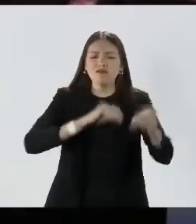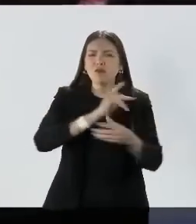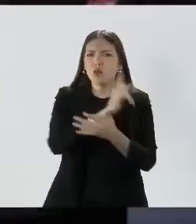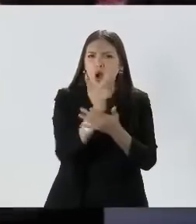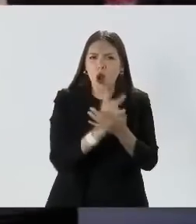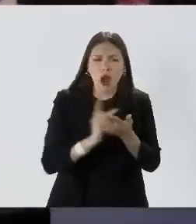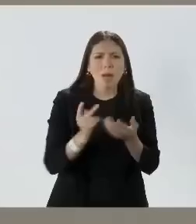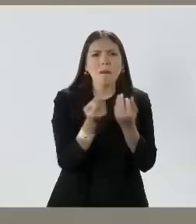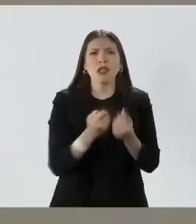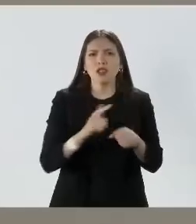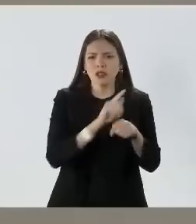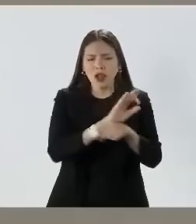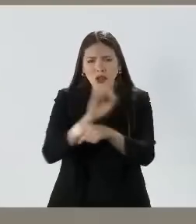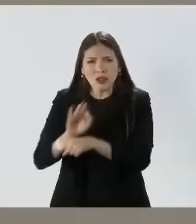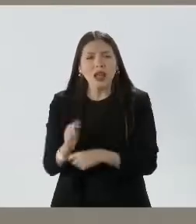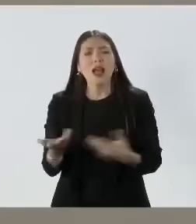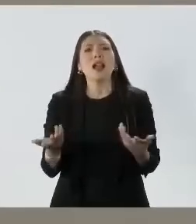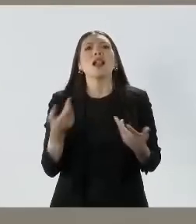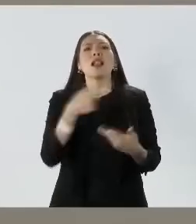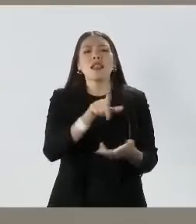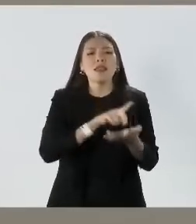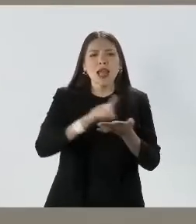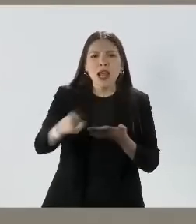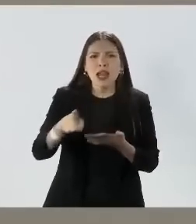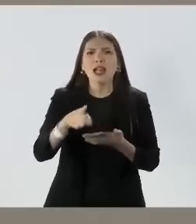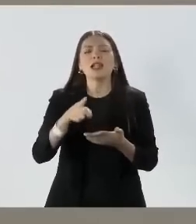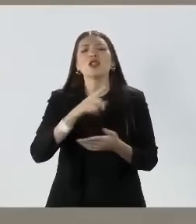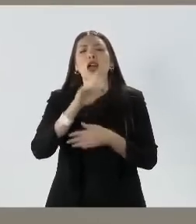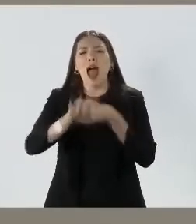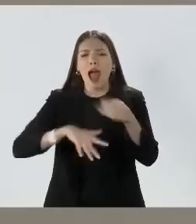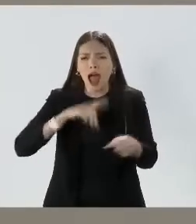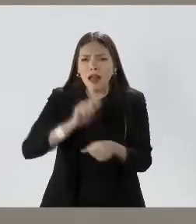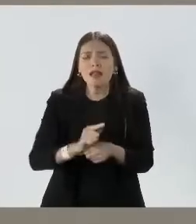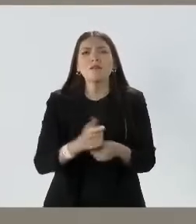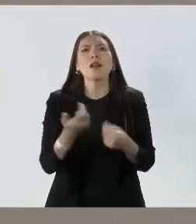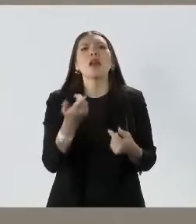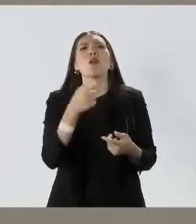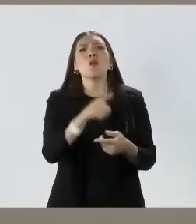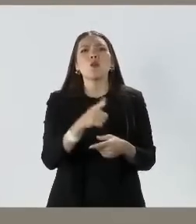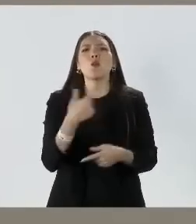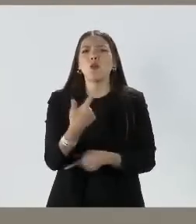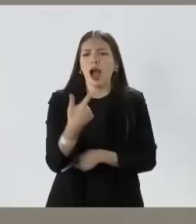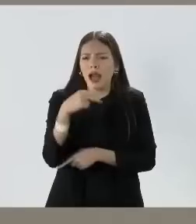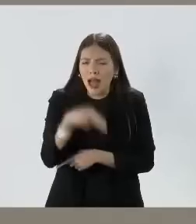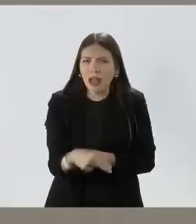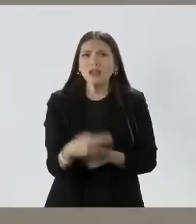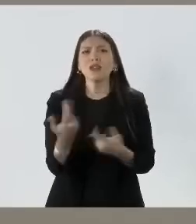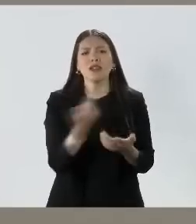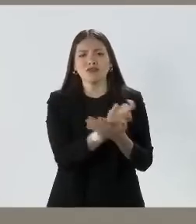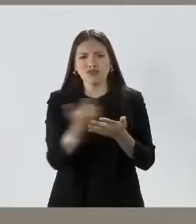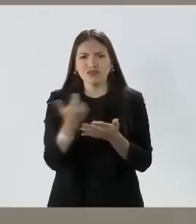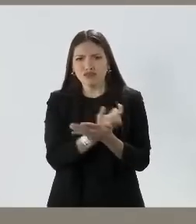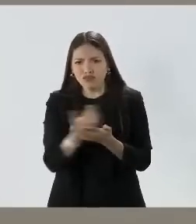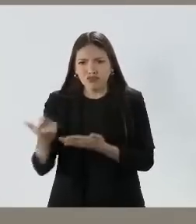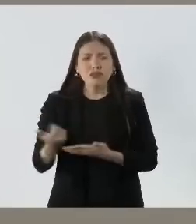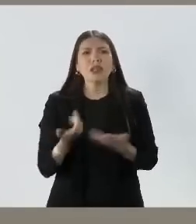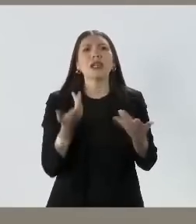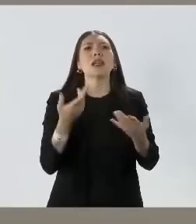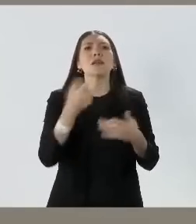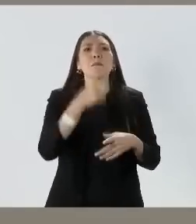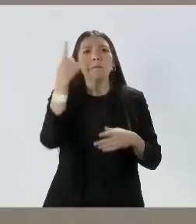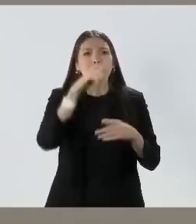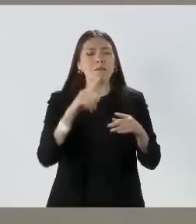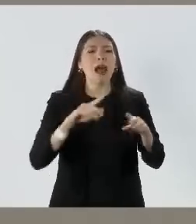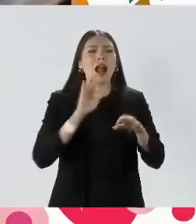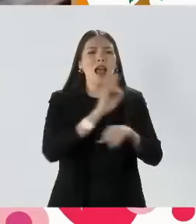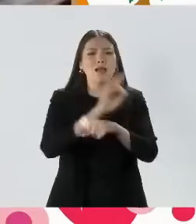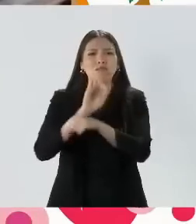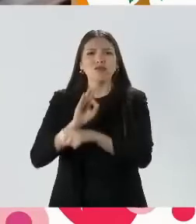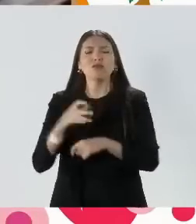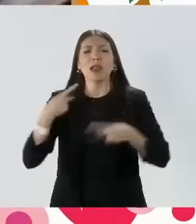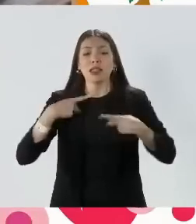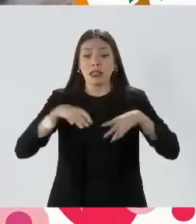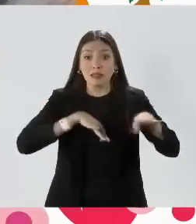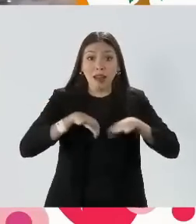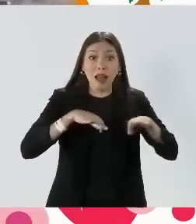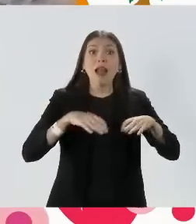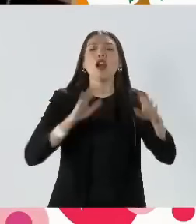de los animales Guardia nacional salarios vivienda a personas trabajadoras seguridad pública prisión